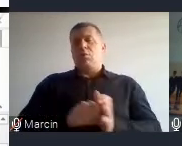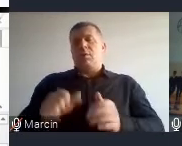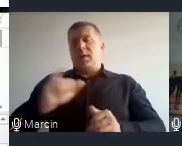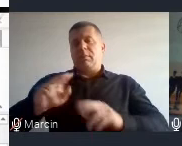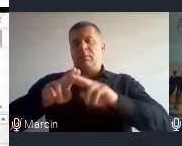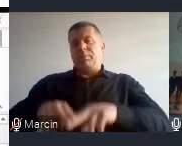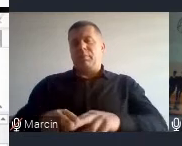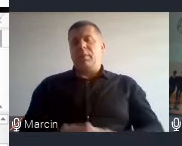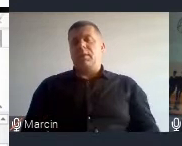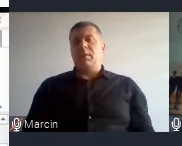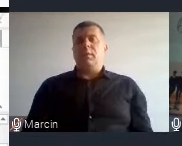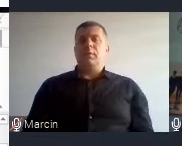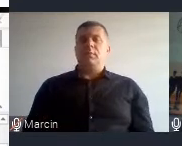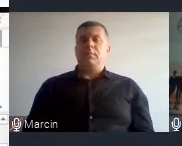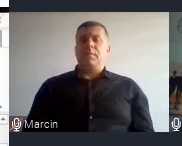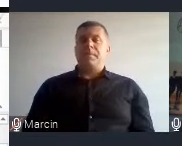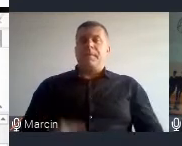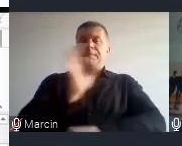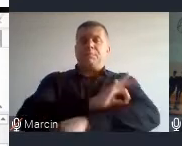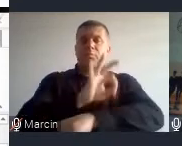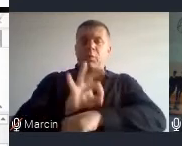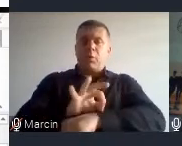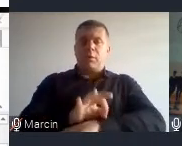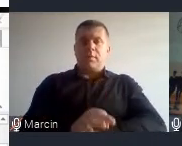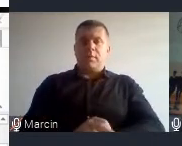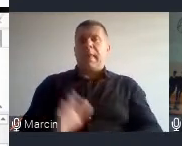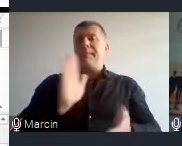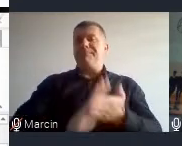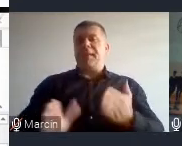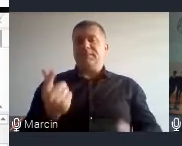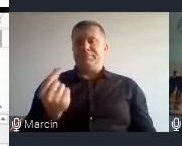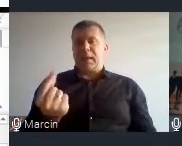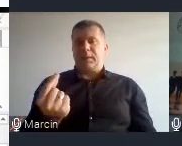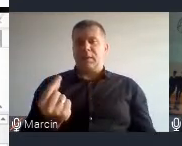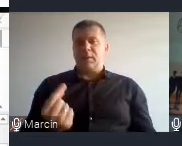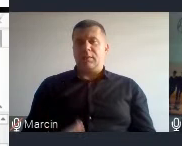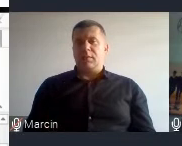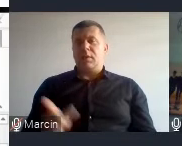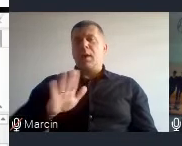W projekcie partnerskim każdy szacuje oddzielnie, odrębnie od pozostałych podmiotów.